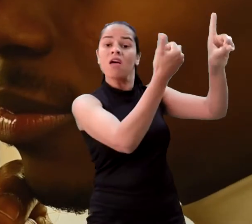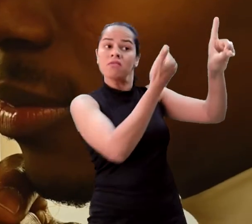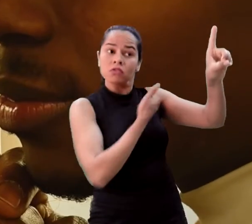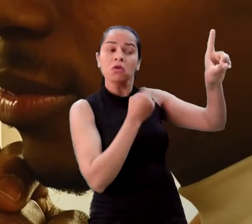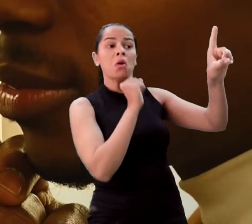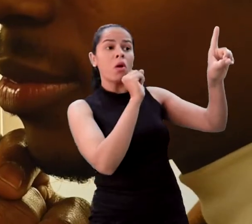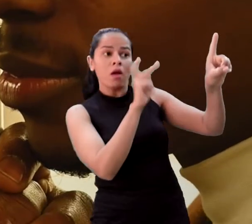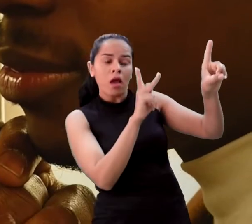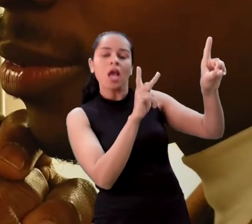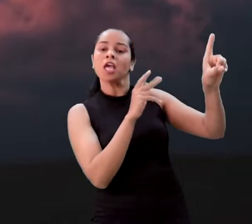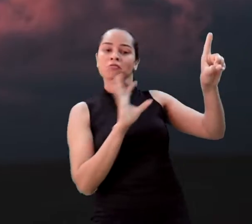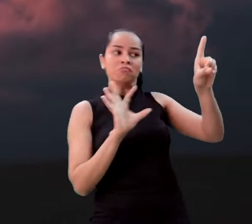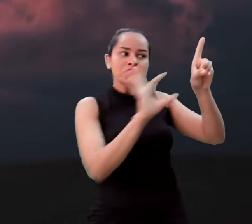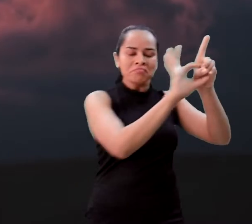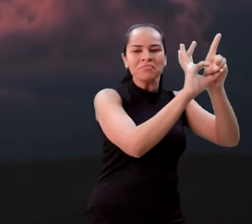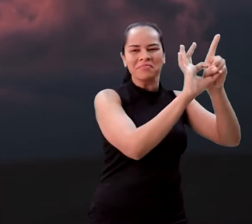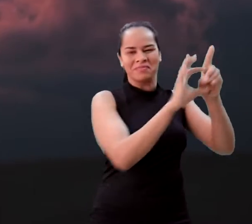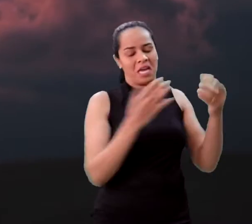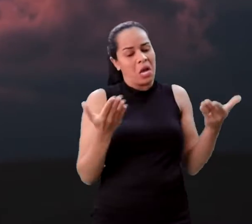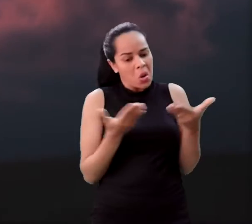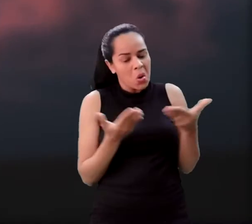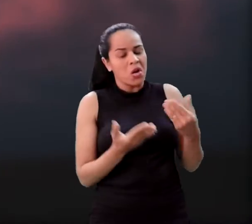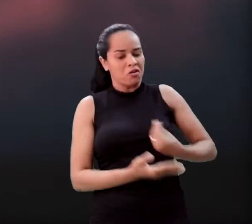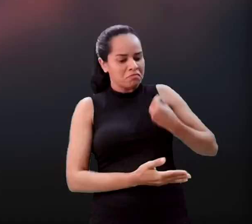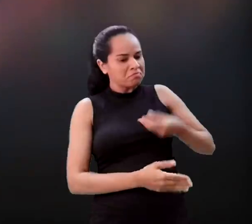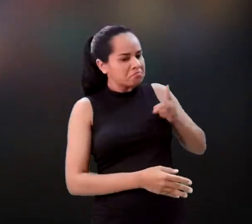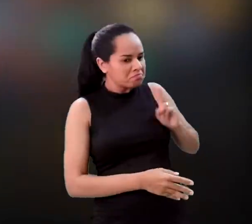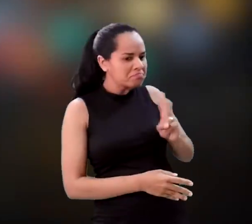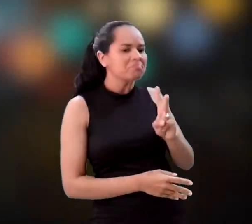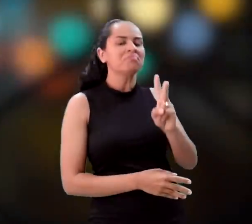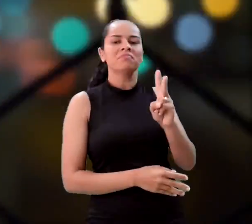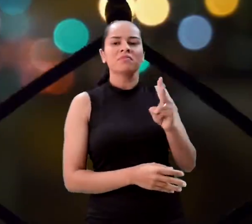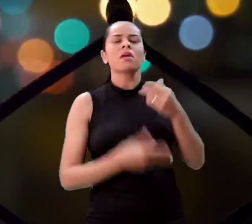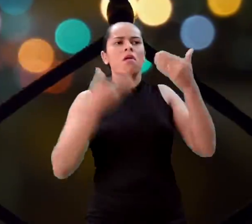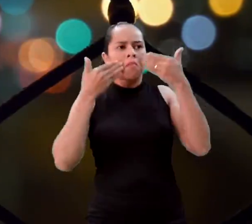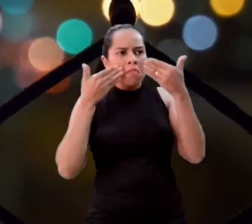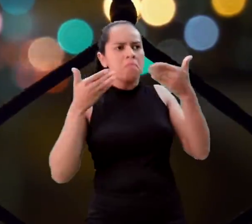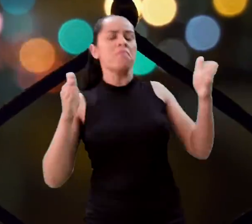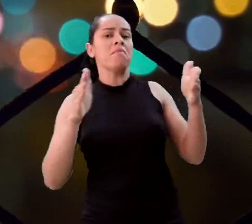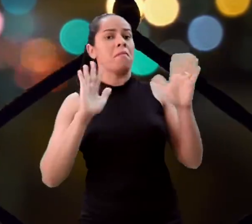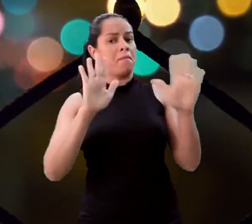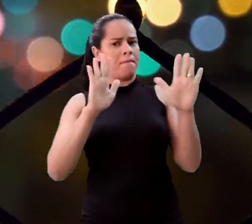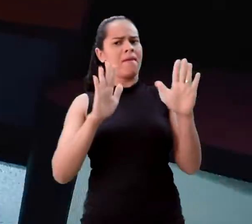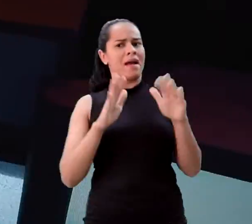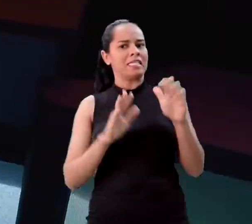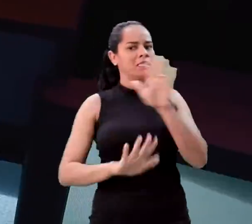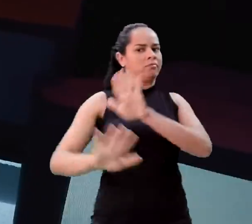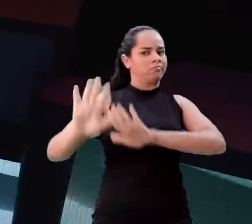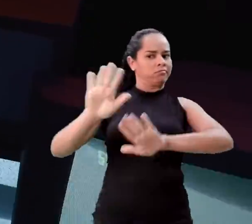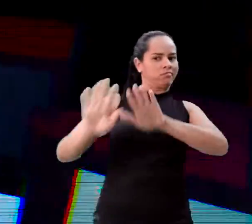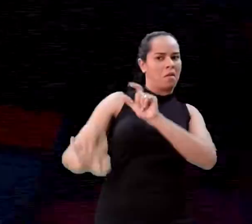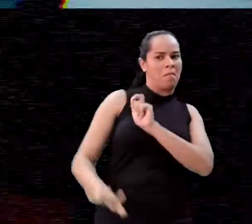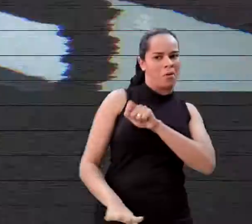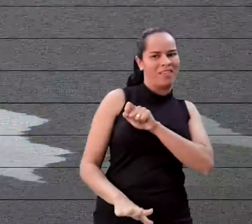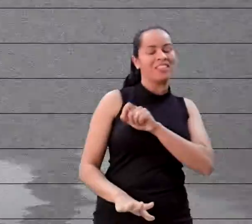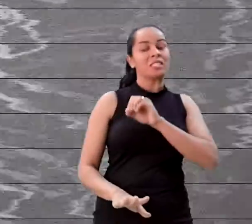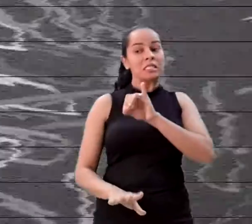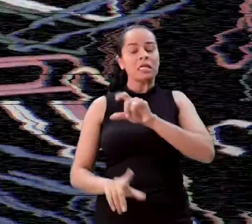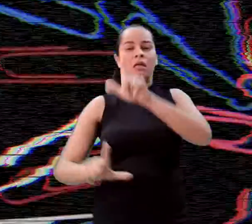que estava tudo bem. Agora eu caminho no muro, entre mostrar as cores e me proteger da maldade. Se ao menos a TV mostrasse essas cores,